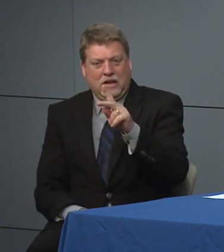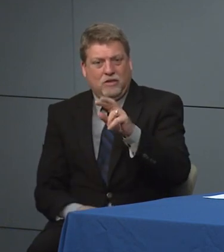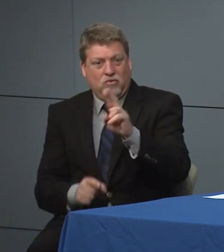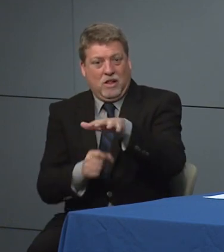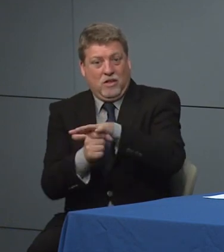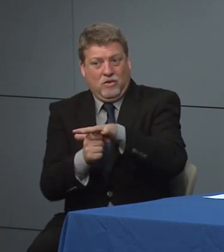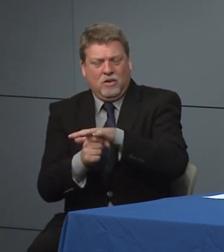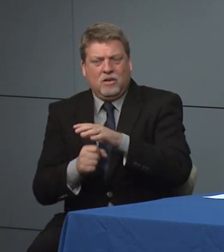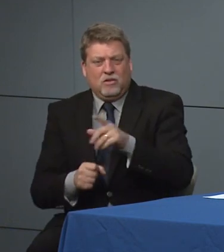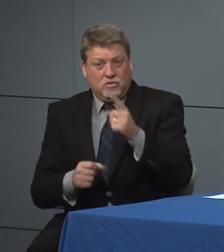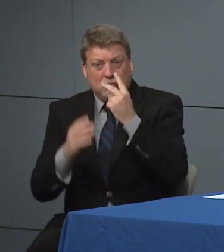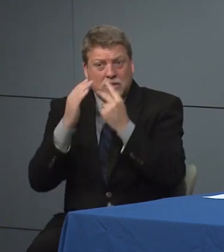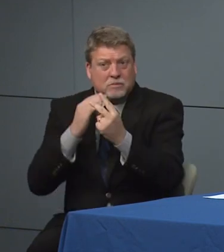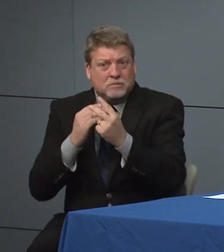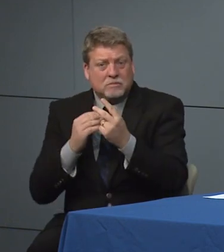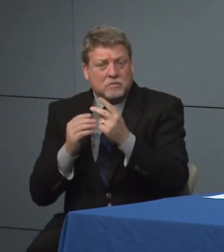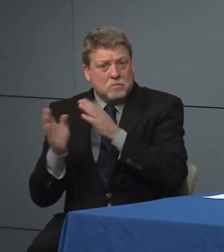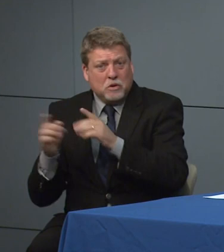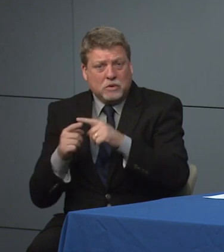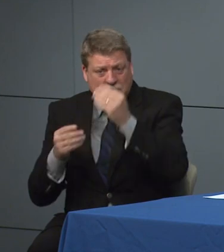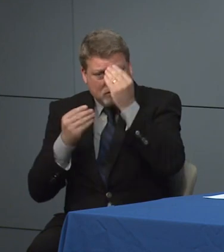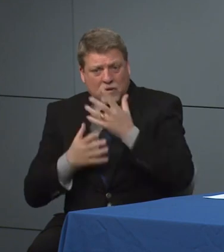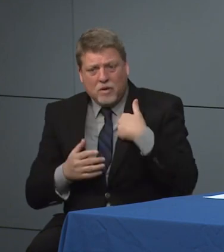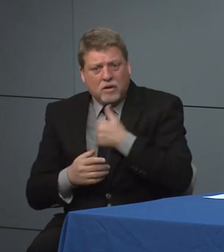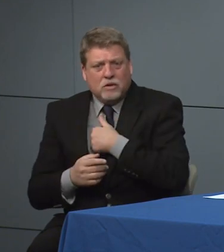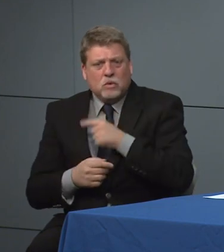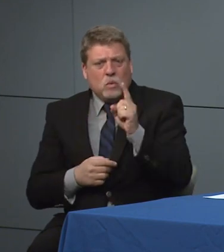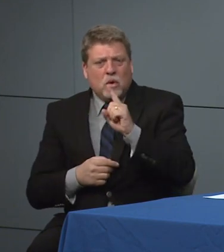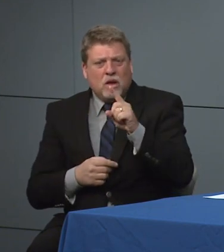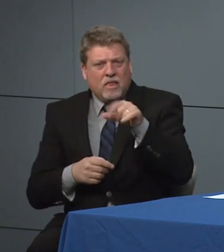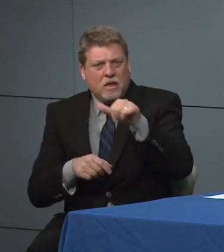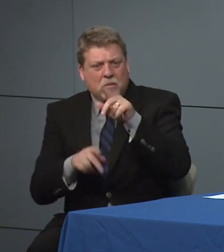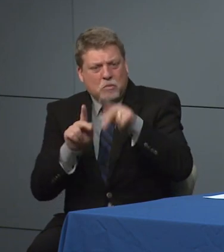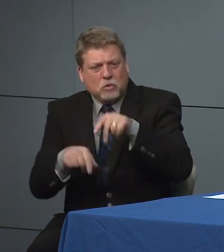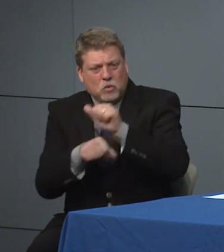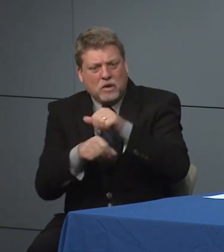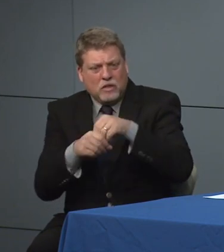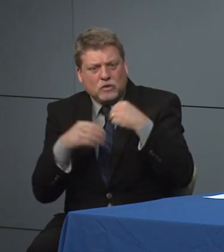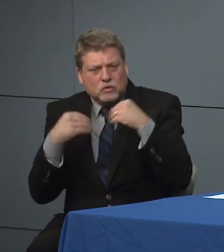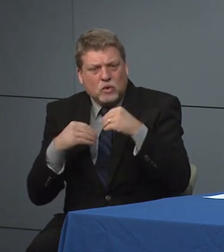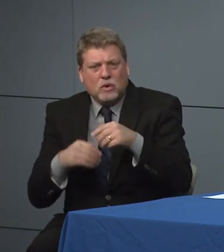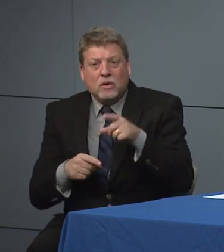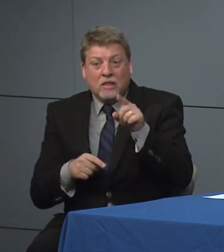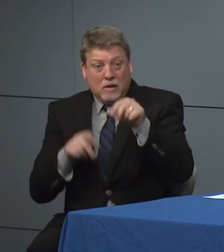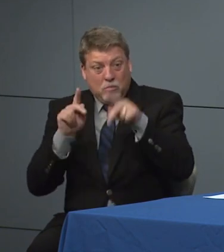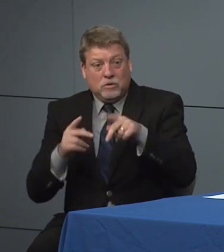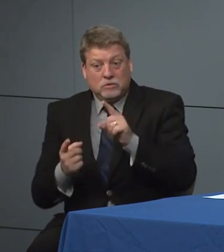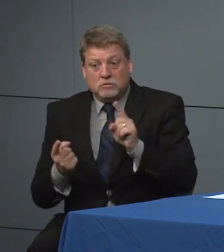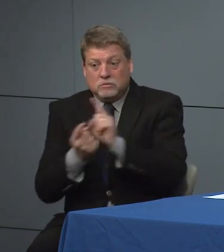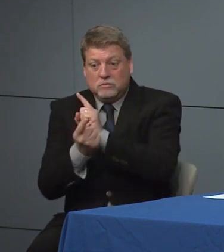anticipos de que en alguna fecha el futuro dado cruza eso dado donde estaba la persona trabajando once tiendas y esta